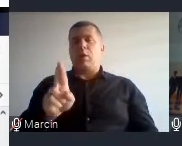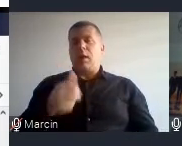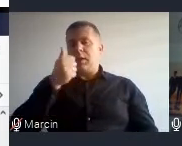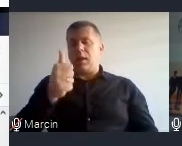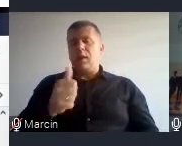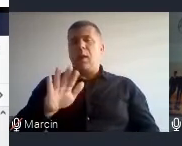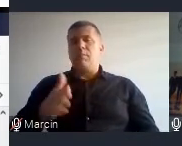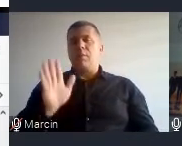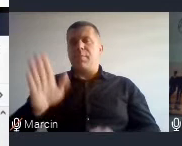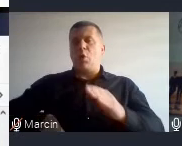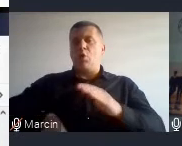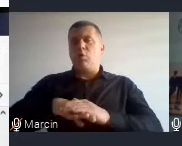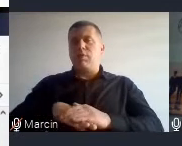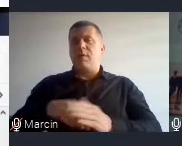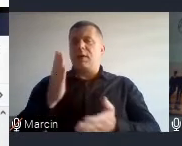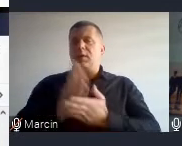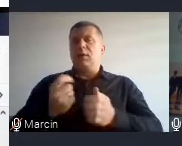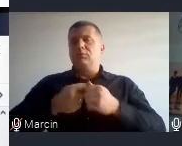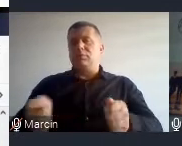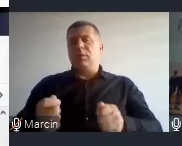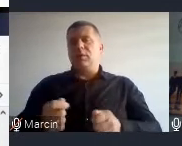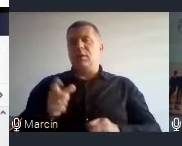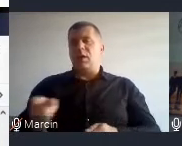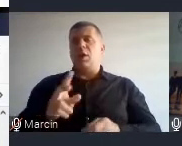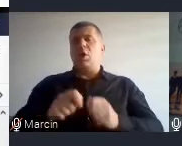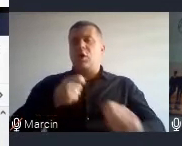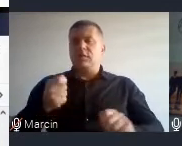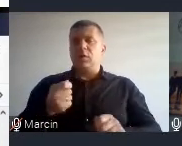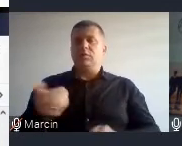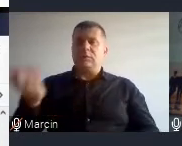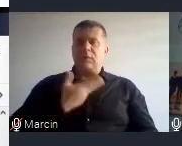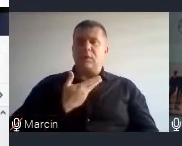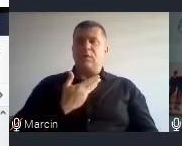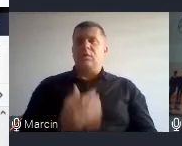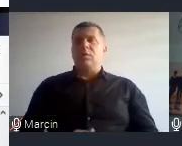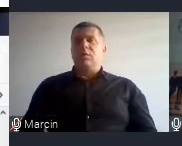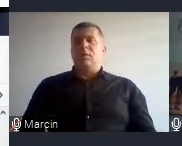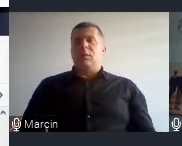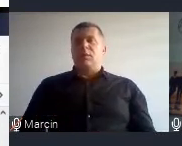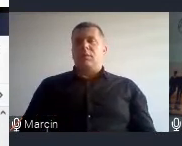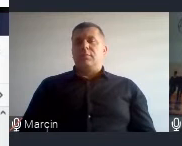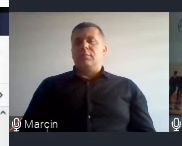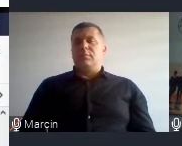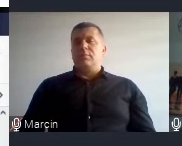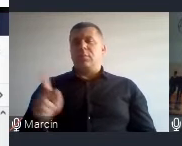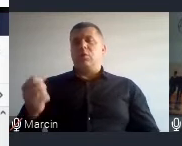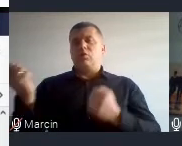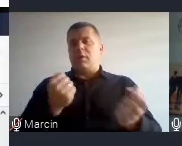który jest uprawniony do sprzedania Państwu danego rozwiązania do dostarczenia danego towaru.